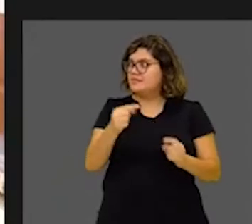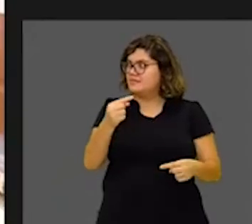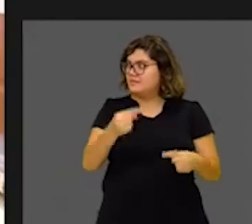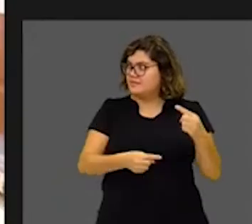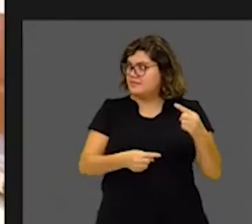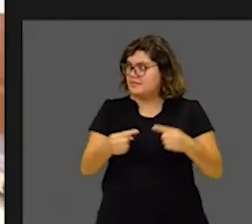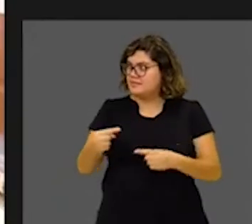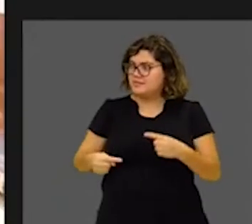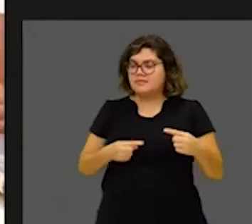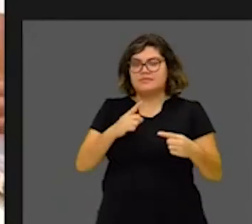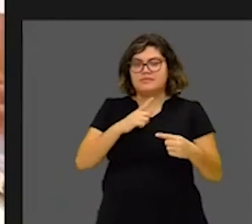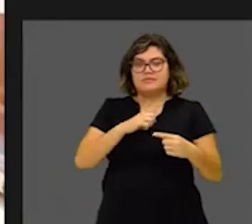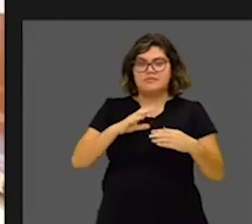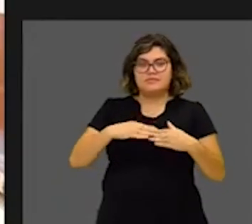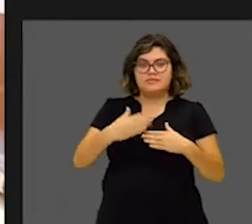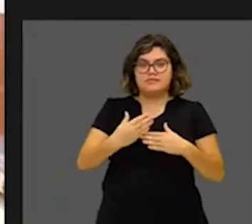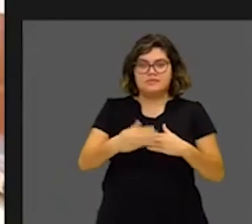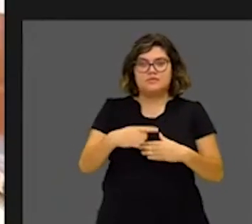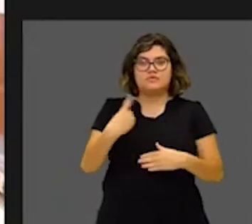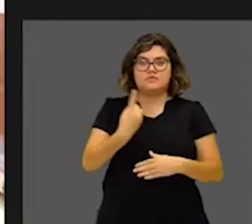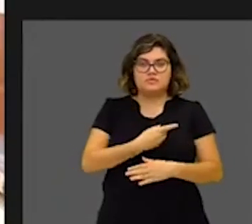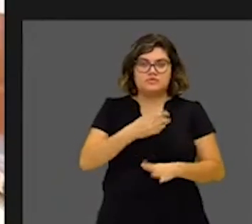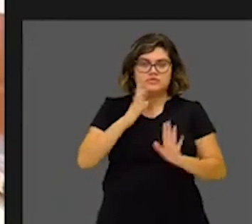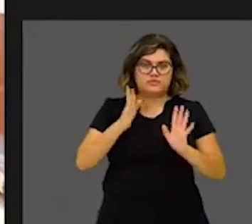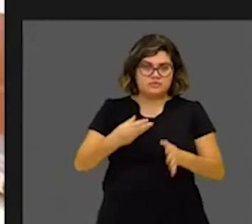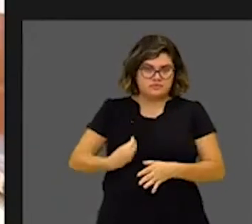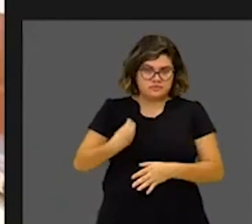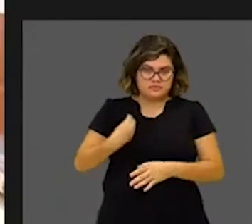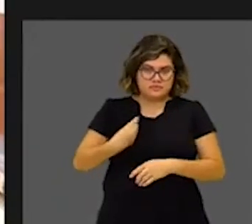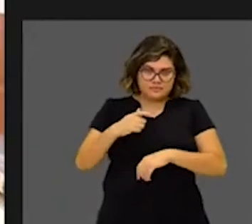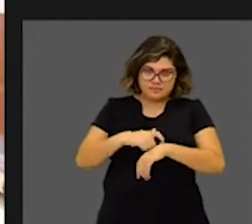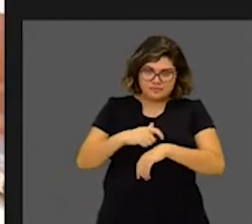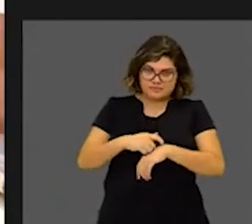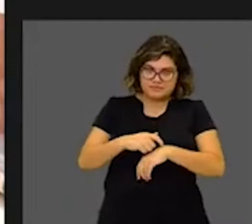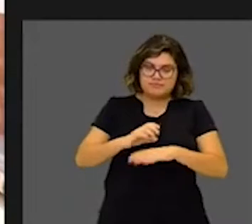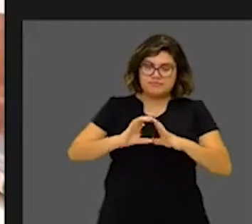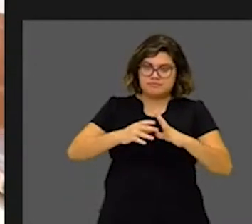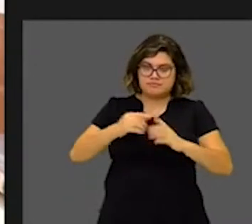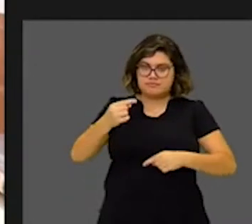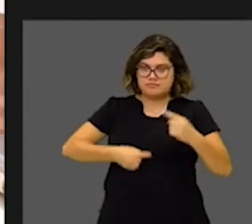por esse processo nós já vivemos o momento em que partido político era apenas um agrupamento